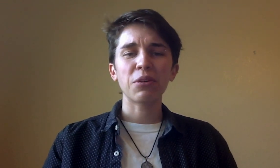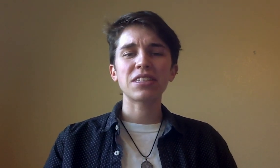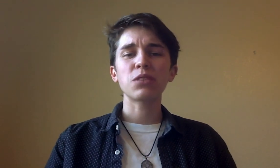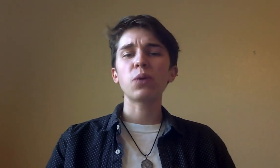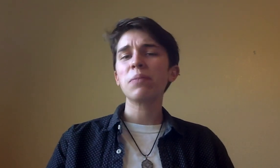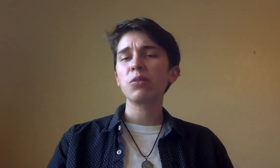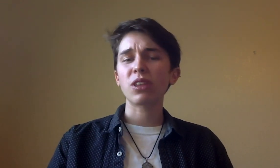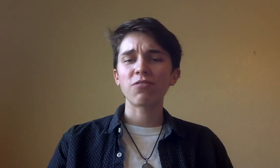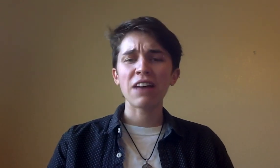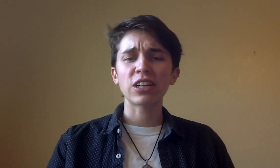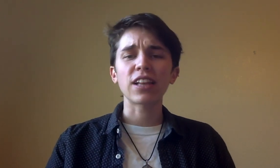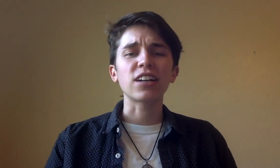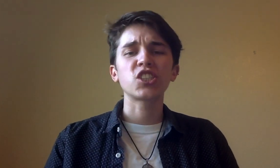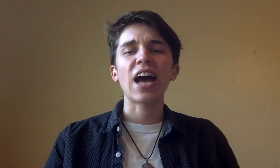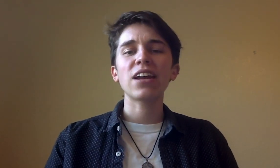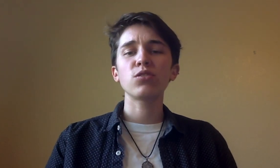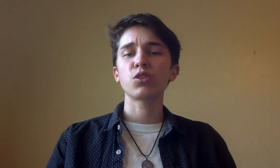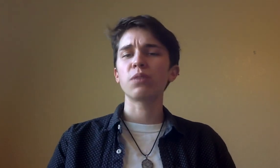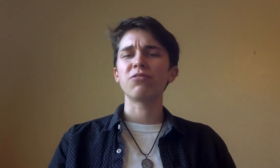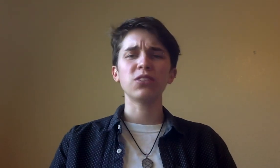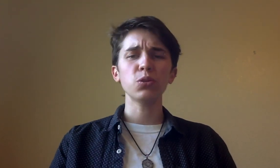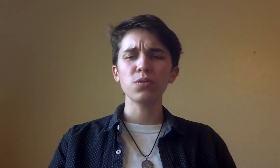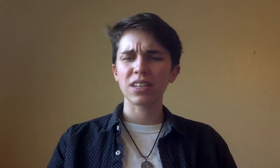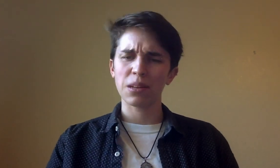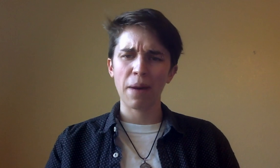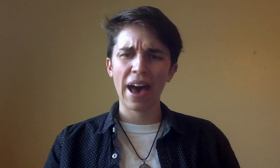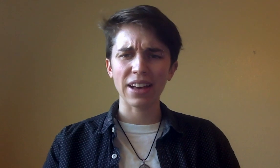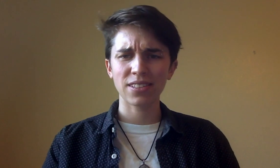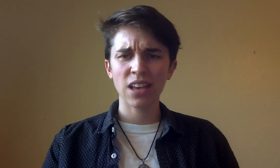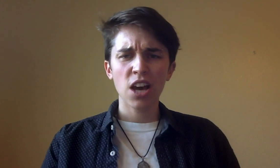Quiero ver mujeres con sombras de las cinco que se niegan a pasar,